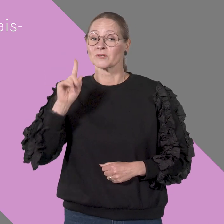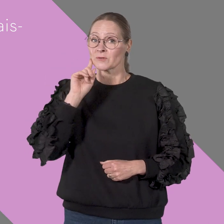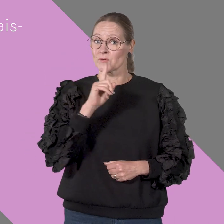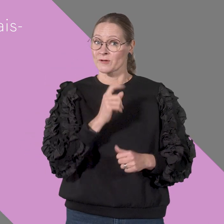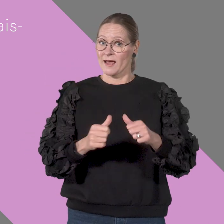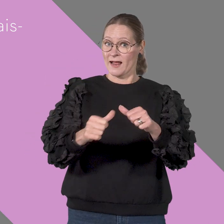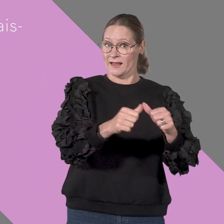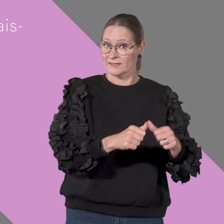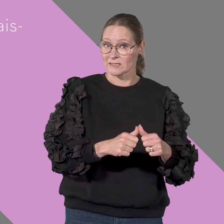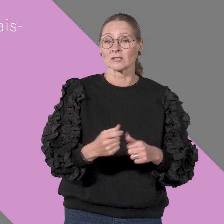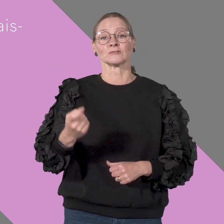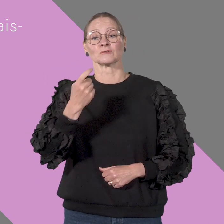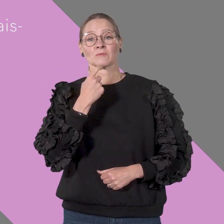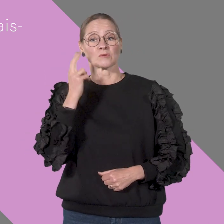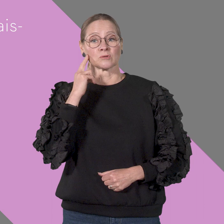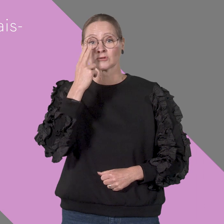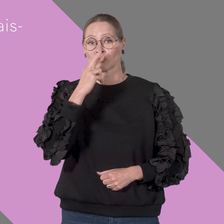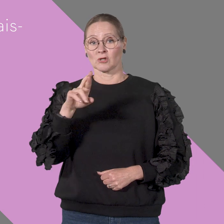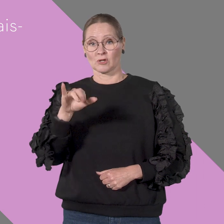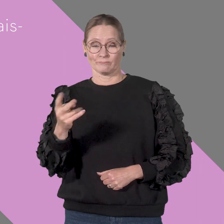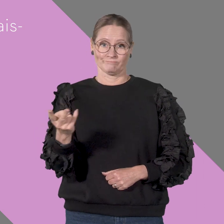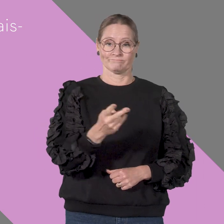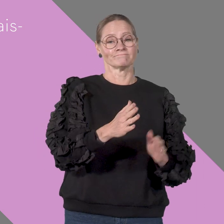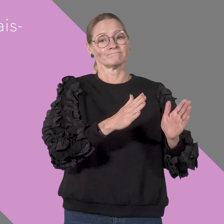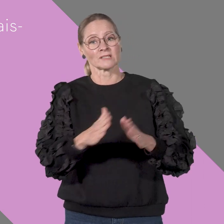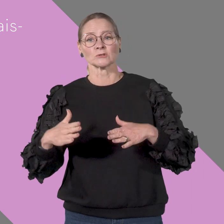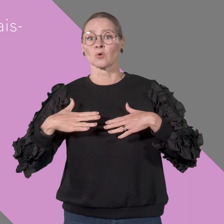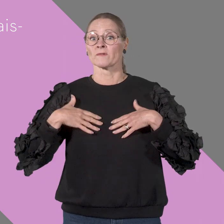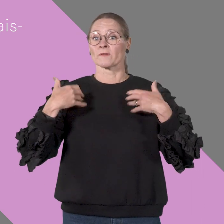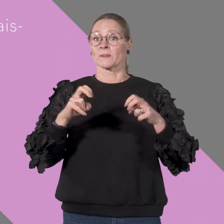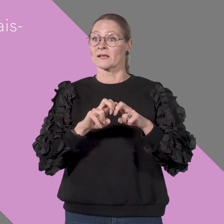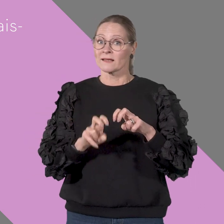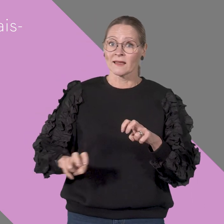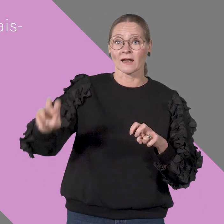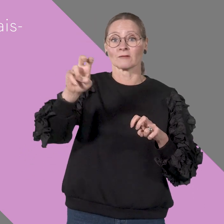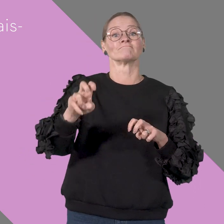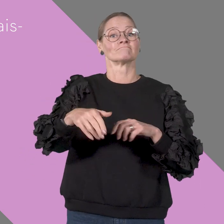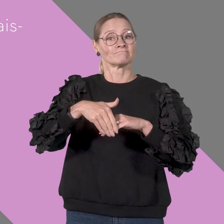Kuurojen Liiton ja Suomen Kuurosokeat ry:n järjestämä hyvinvointialuekiertue -